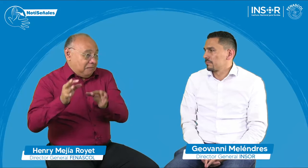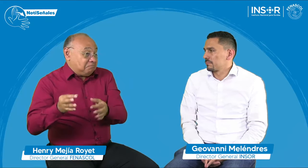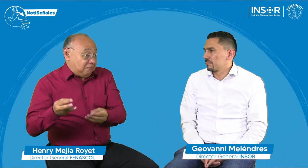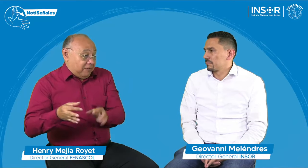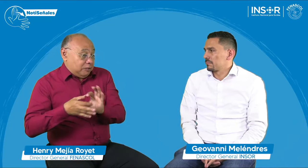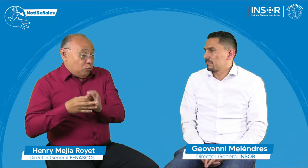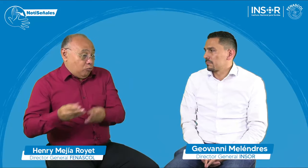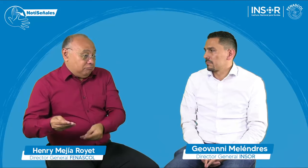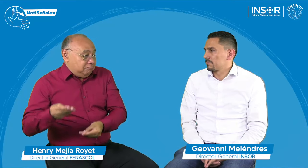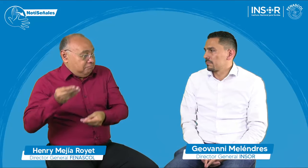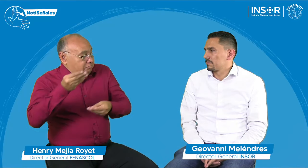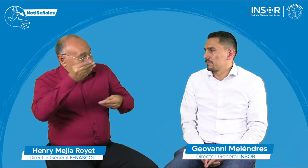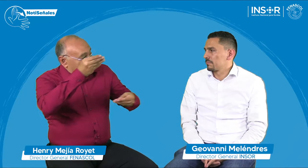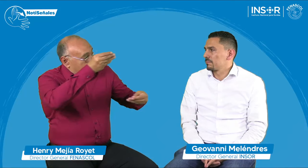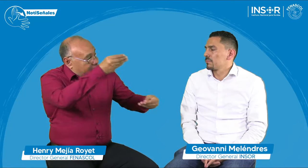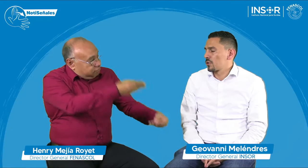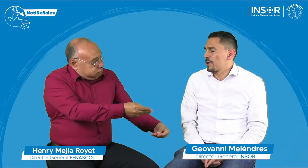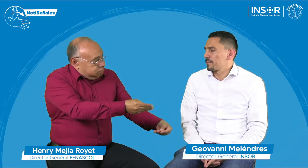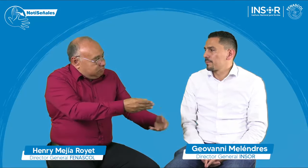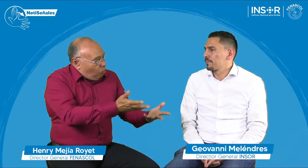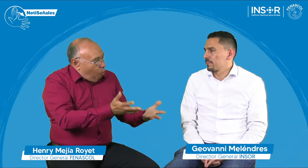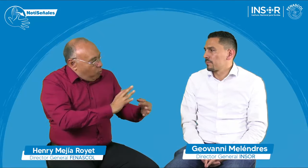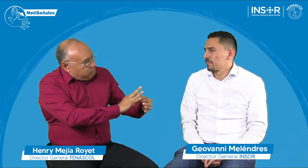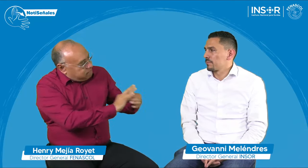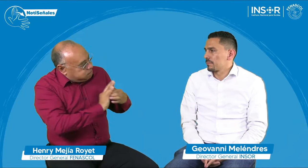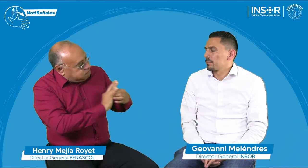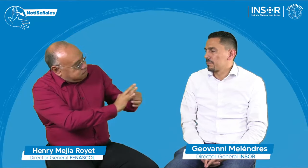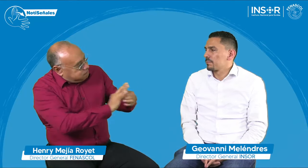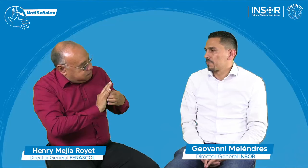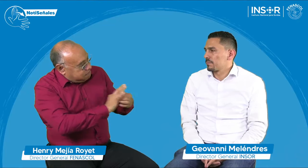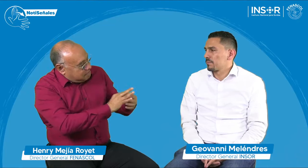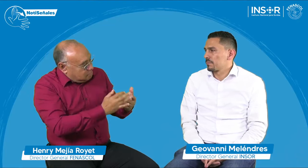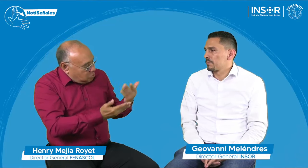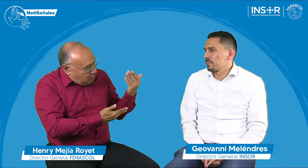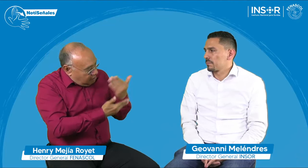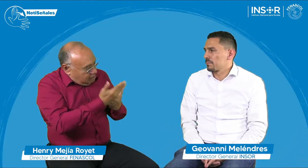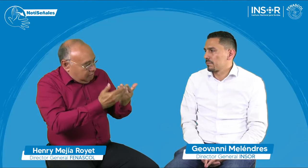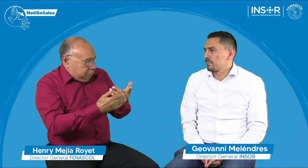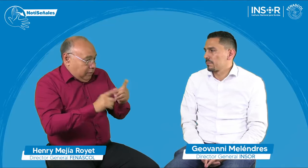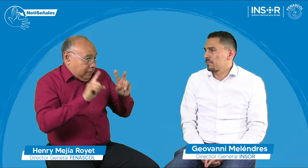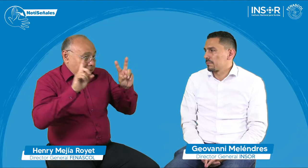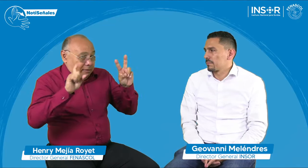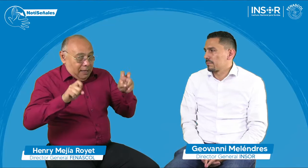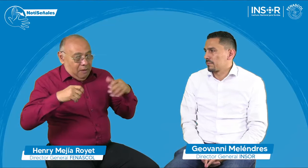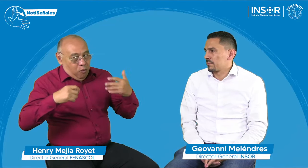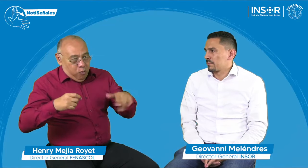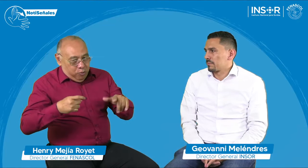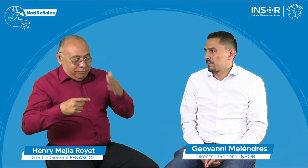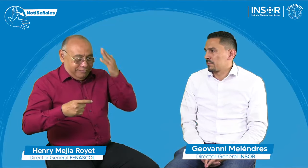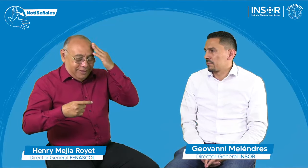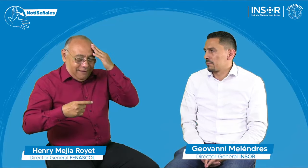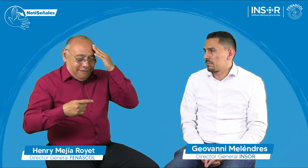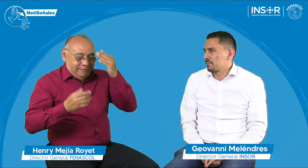copiar después de lo que salió del manifiesto nosotros como